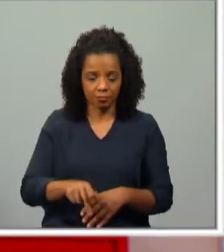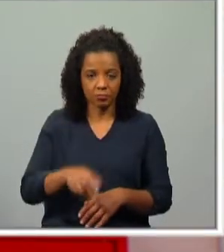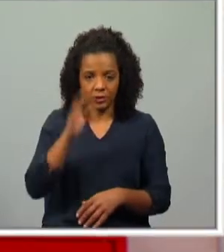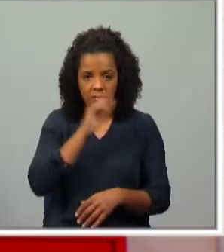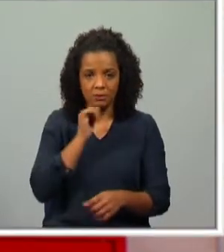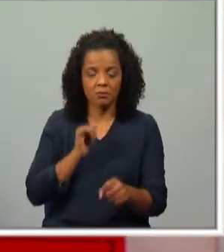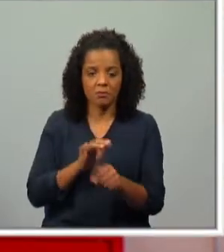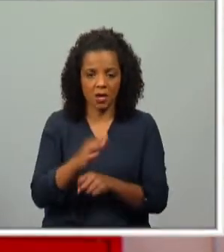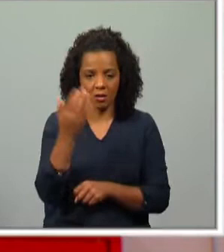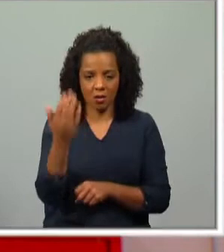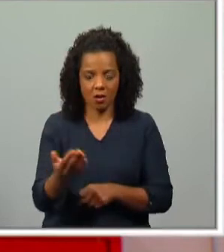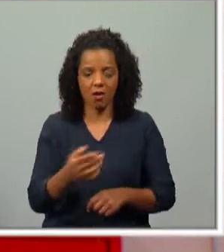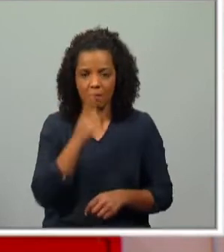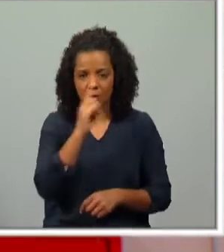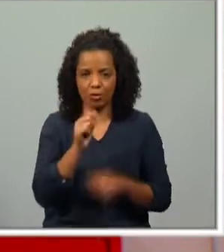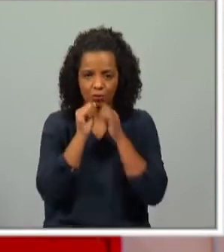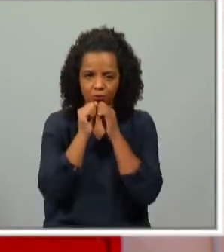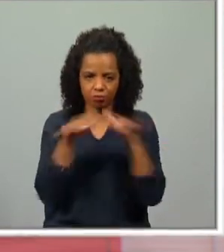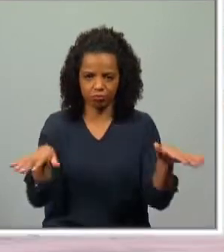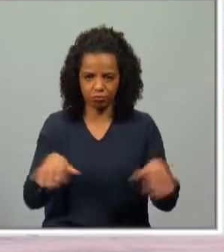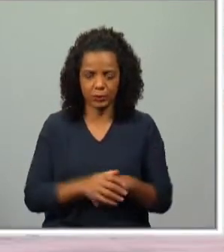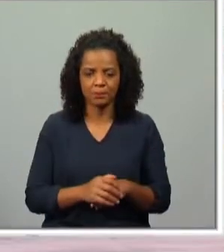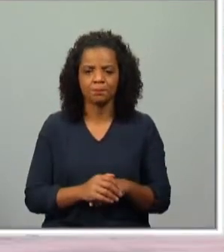no mar Porque motivo entretanto havia 在海上因為，然而，有